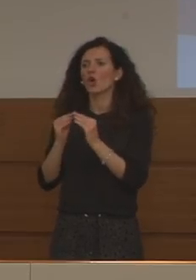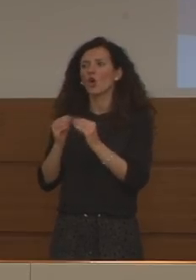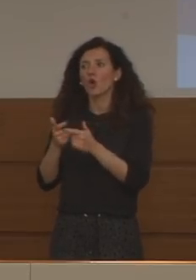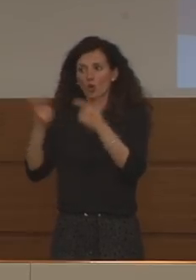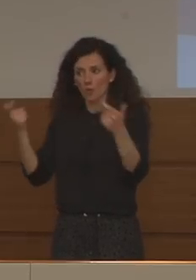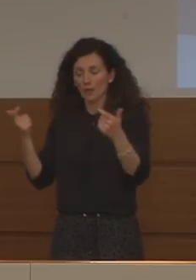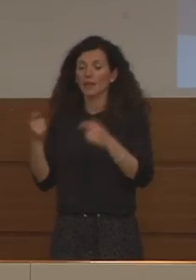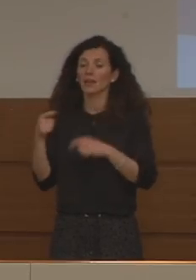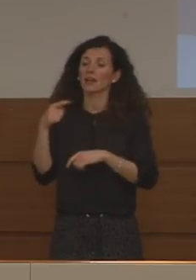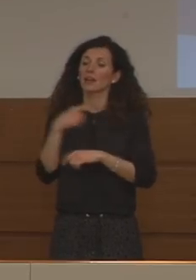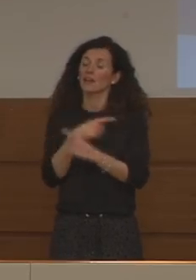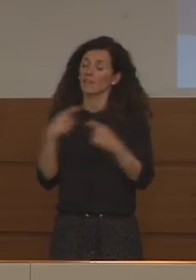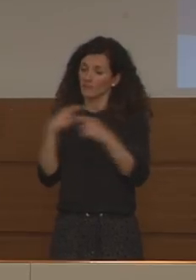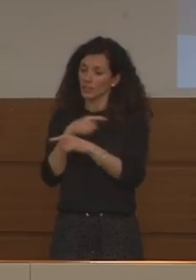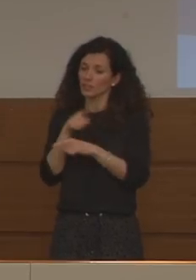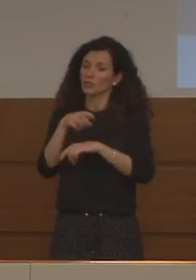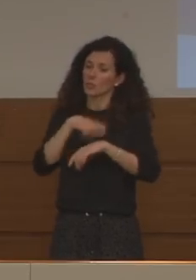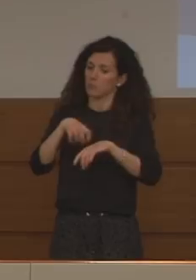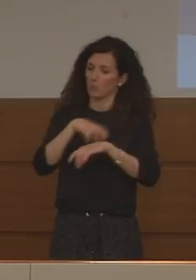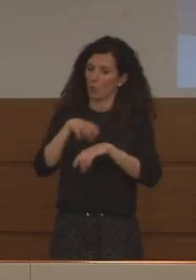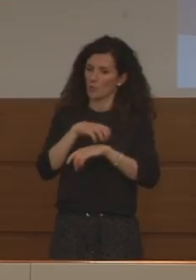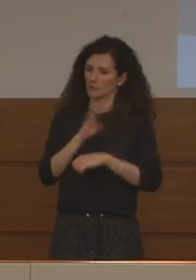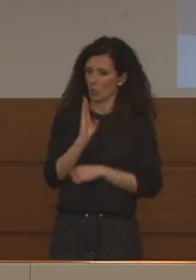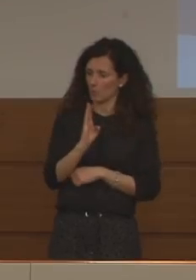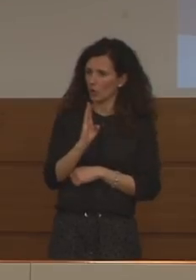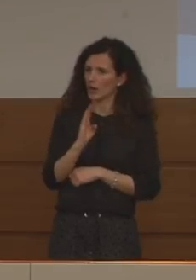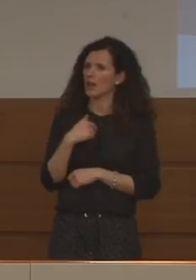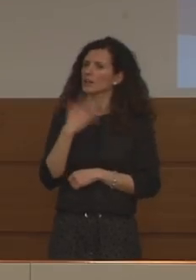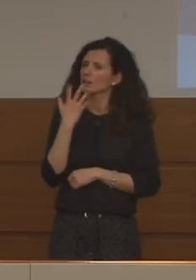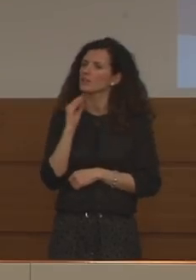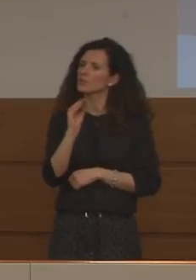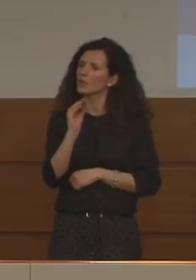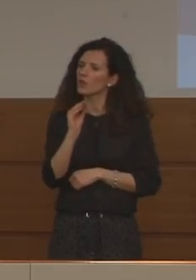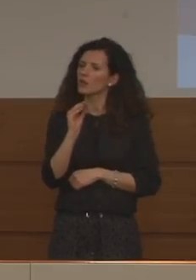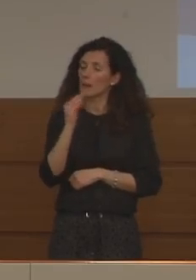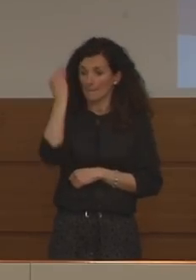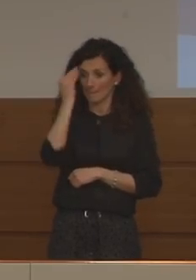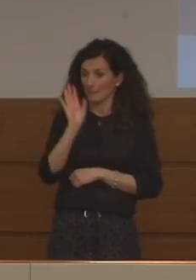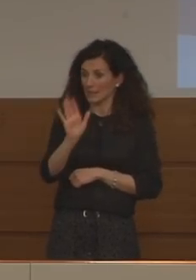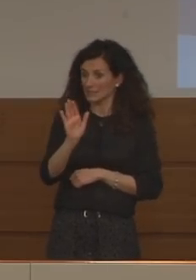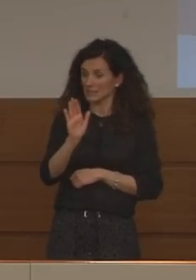volevo chiedere a che punto sono, a suo giudizio, le strutture sanitarie in